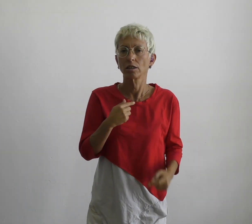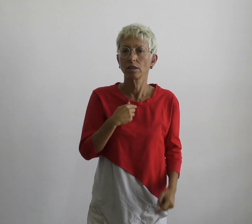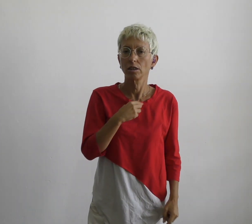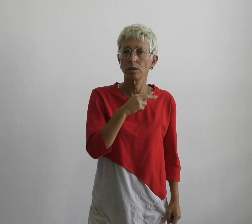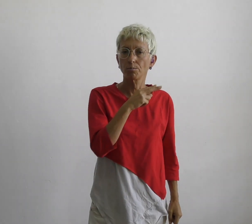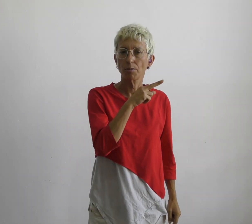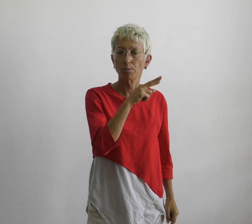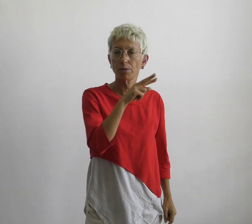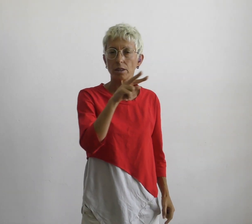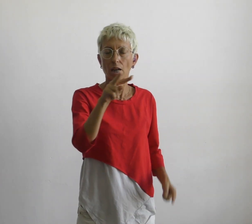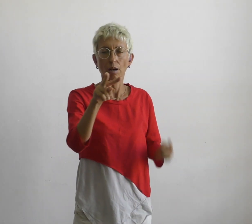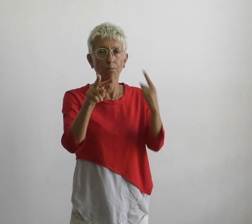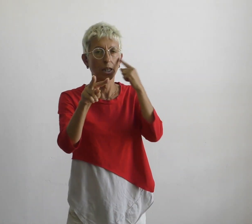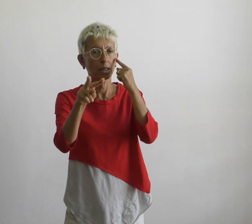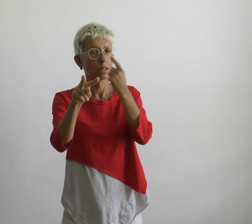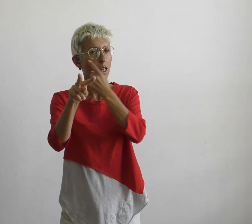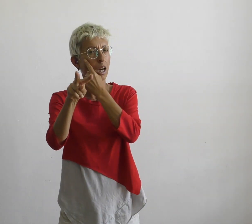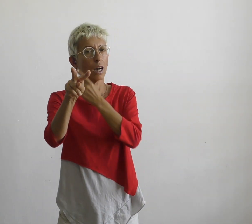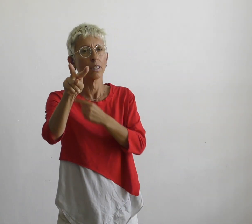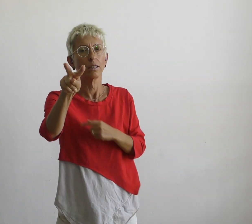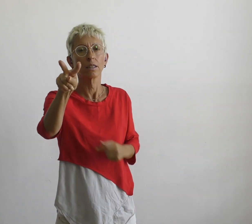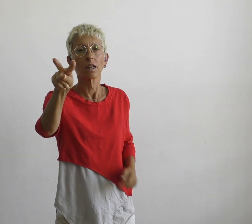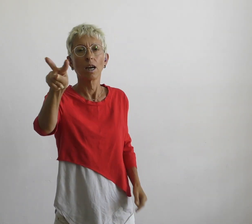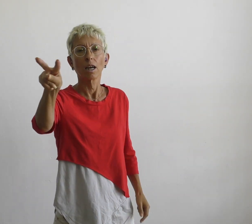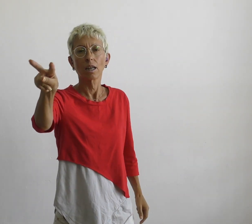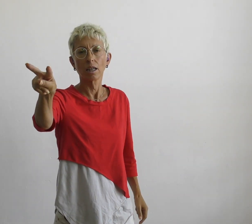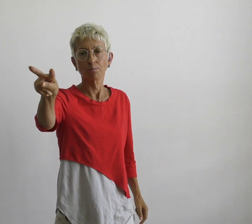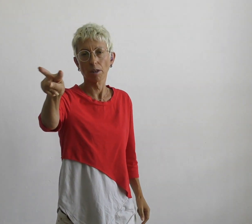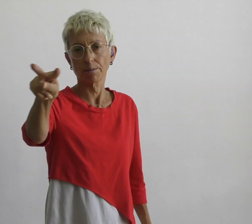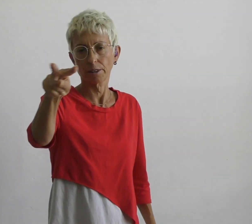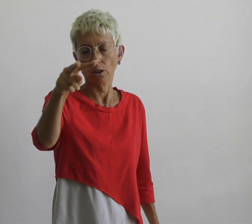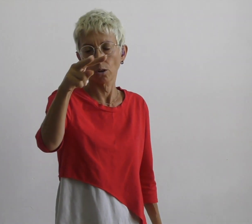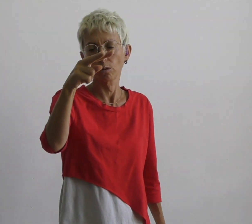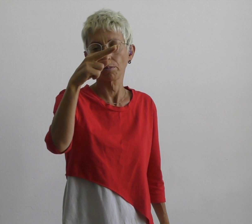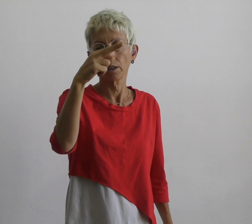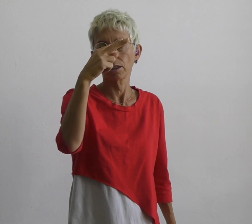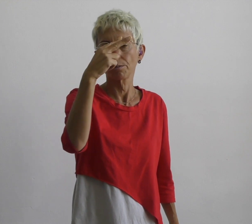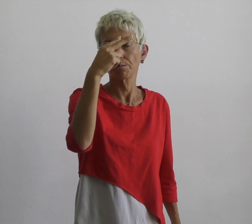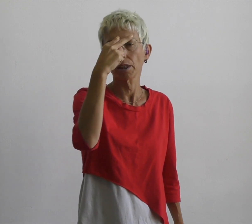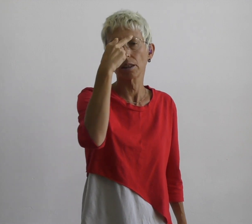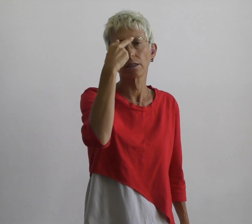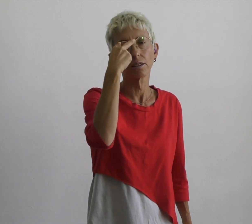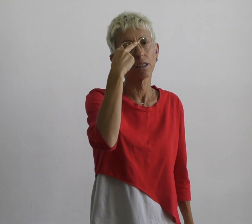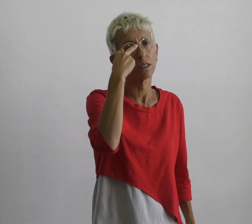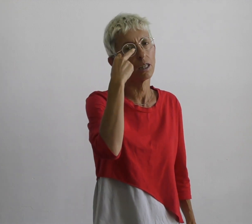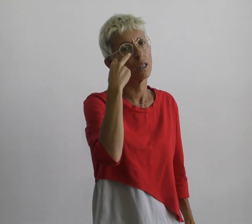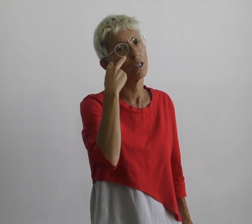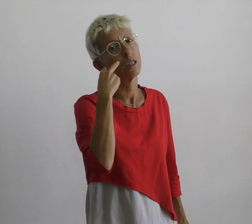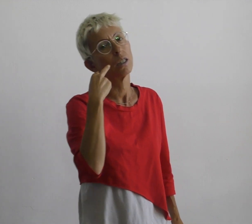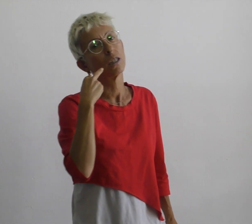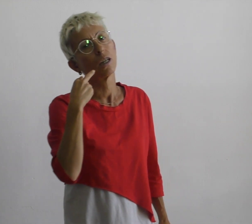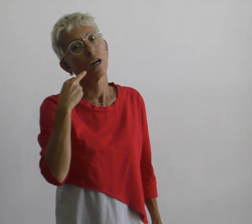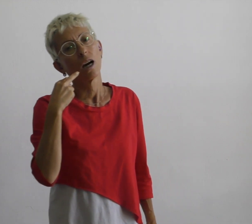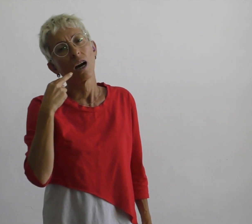כשאני מביטה בעינייך הן מביטות בי בחזרה